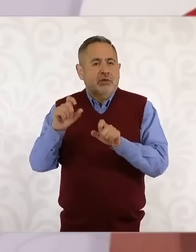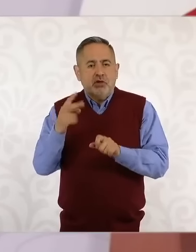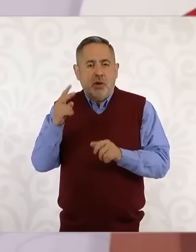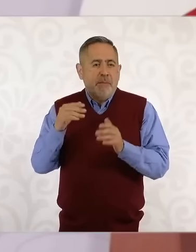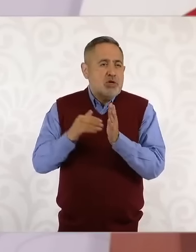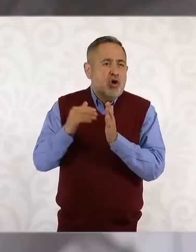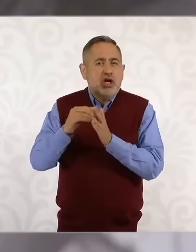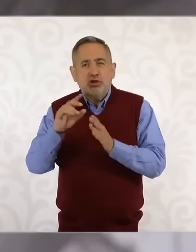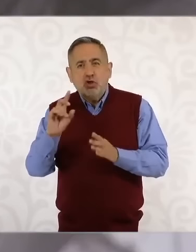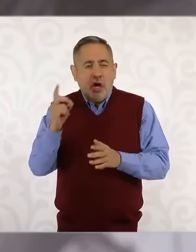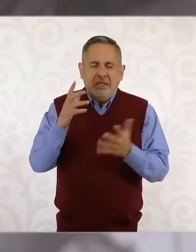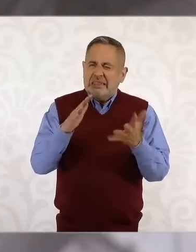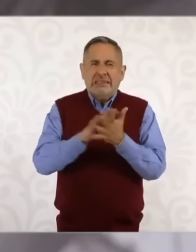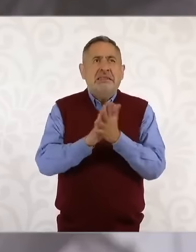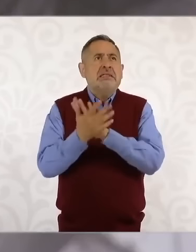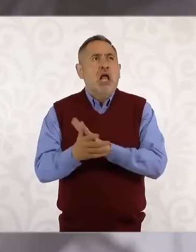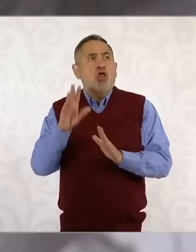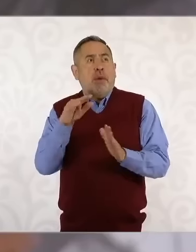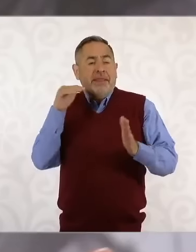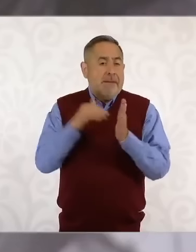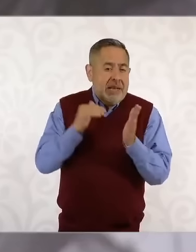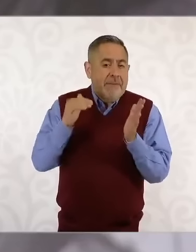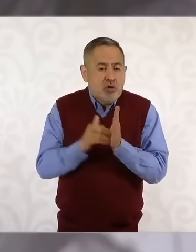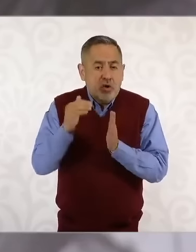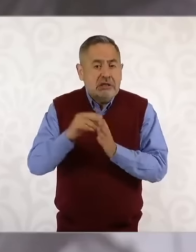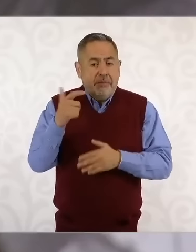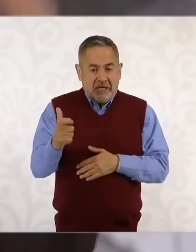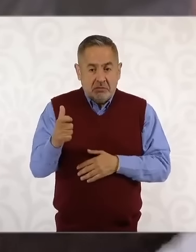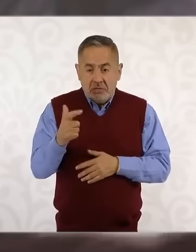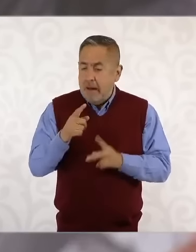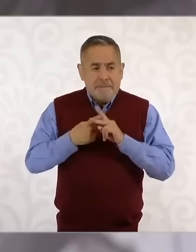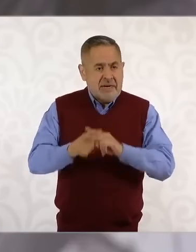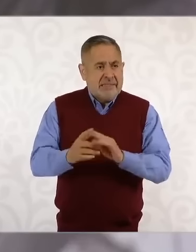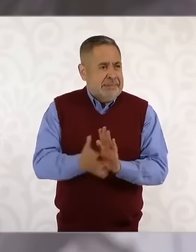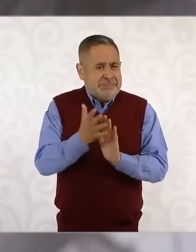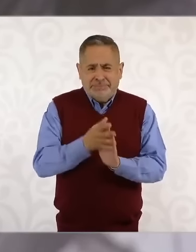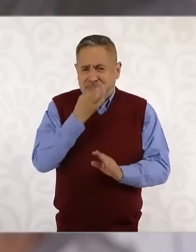alrededor de 90,000 millones de pesos que se van a iniciar a construir de manera inmediata porque ya